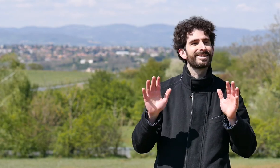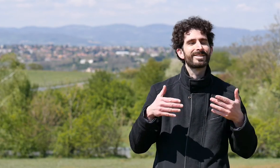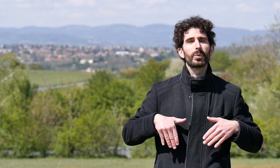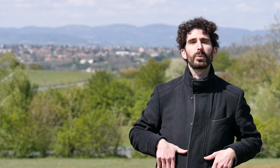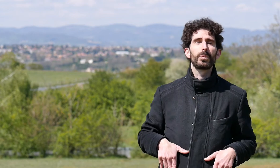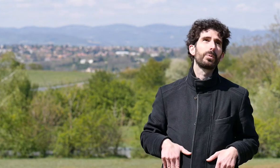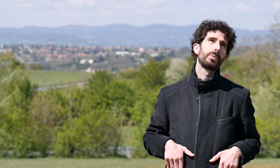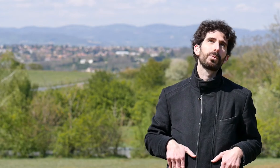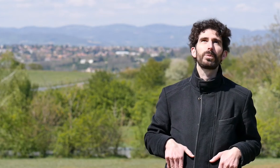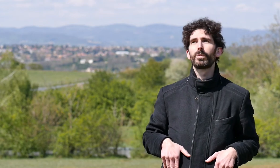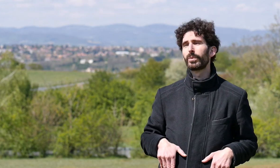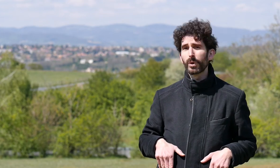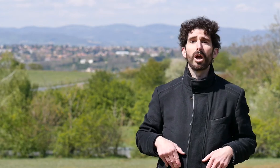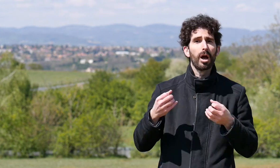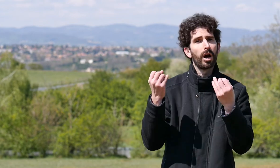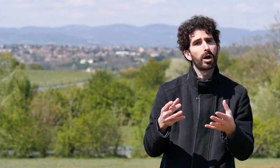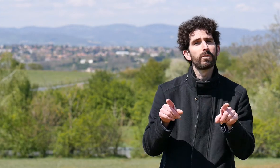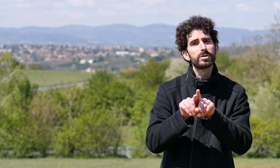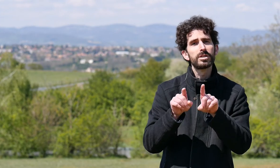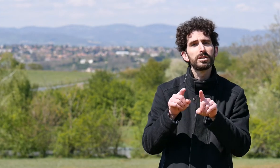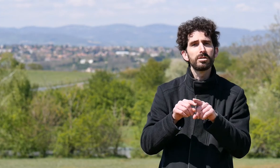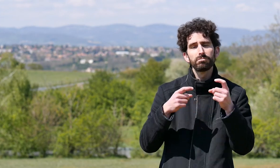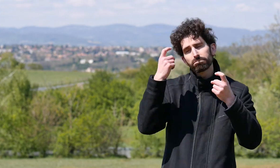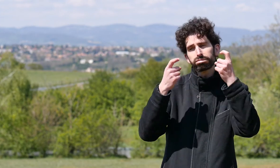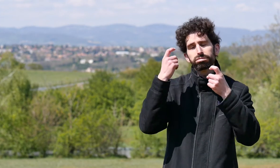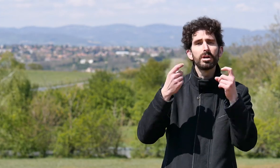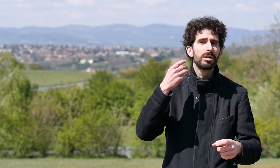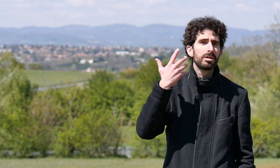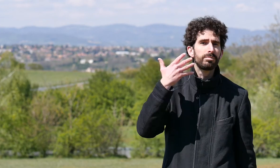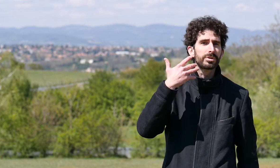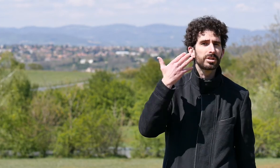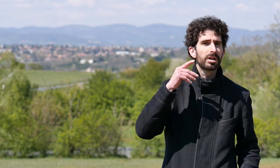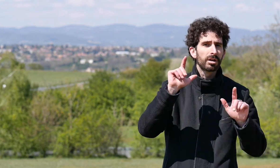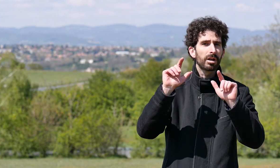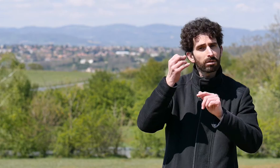Je range mes mains, mine de rien. Ca m'arrive aussi de réfléchir en LPC.